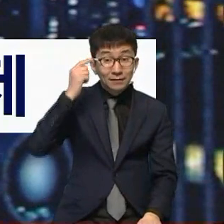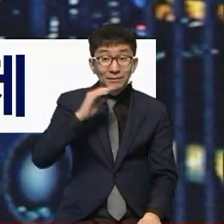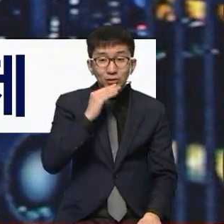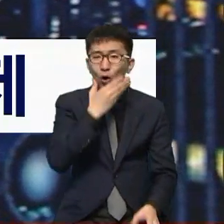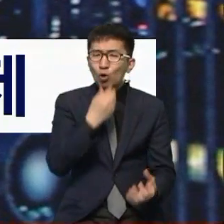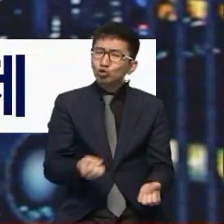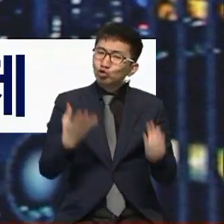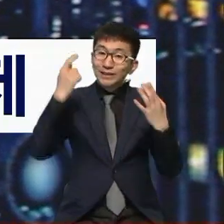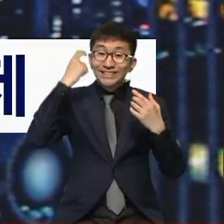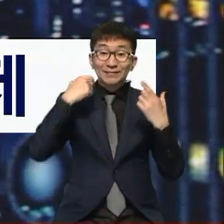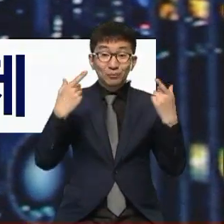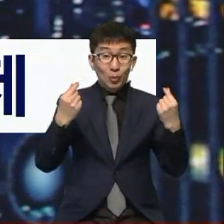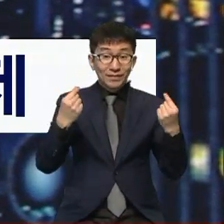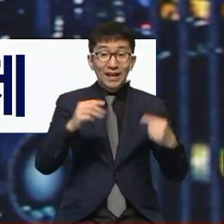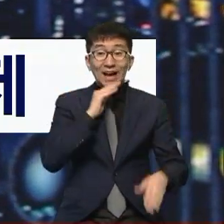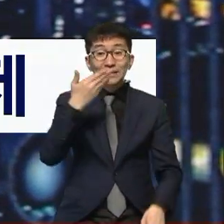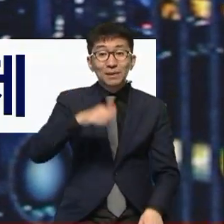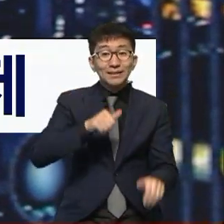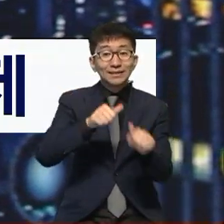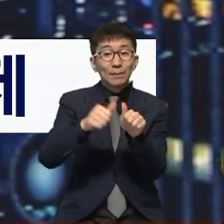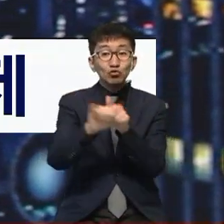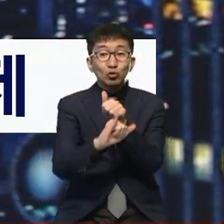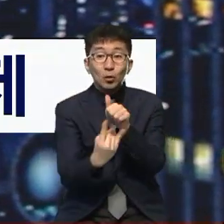그런데 오늘 자문위원회에서 이 의견이 배제됐다고 합니다.